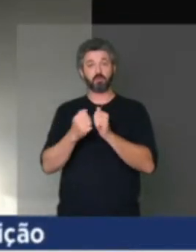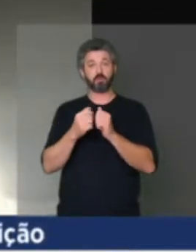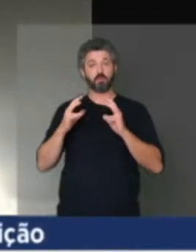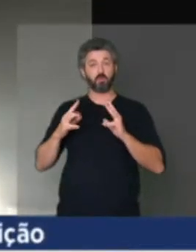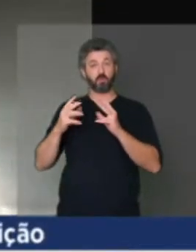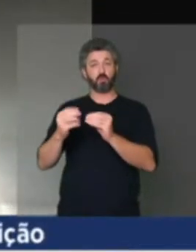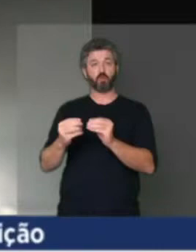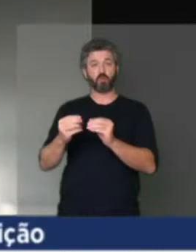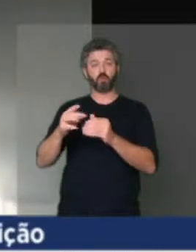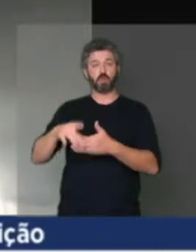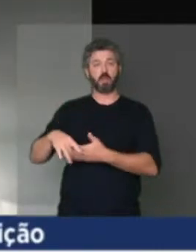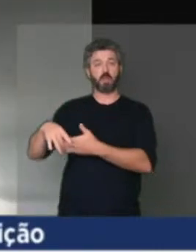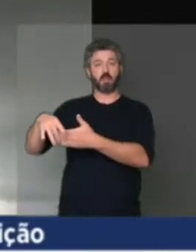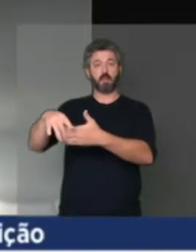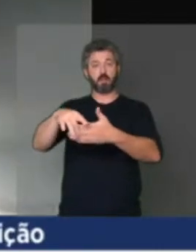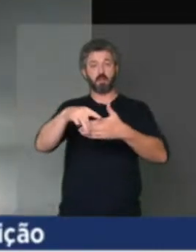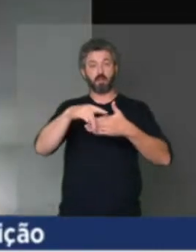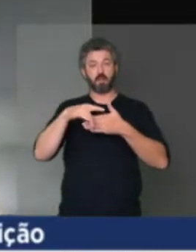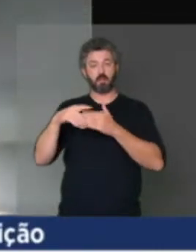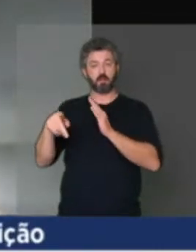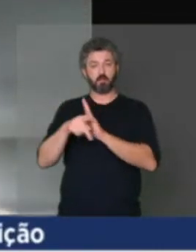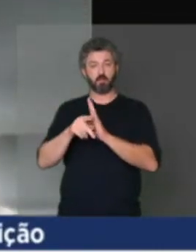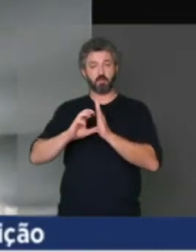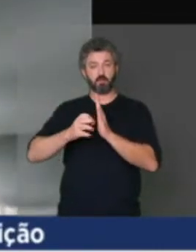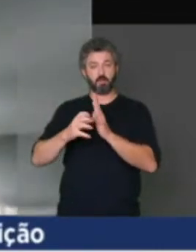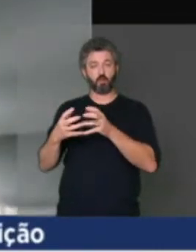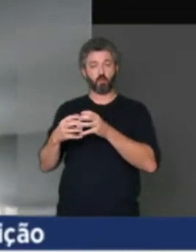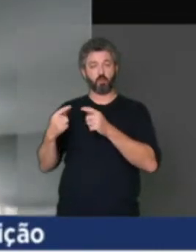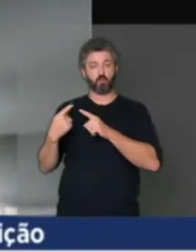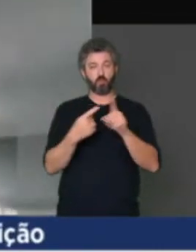DEMAIS LÍDERES DE PARTIDOS DA OPOSIÇÃO ALÉM DE VICE LÍDERES COMO POR EXEMPLO O DEPUTADO FONTANA. DE FATO,